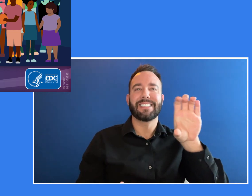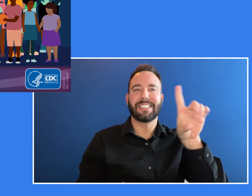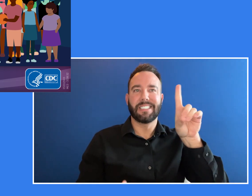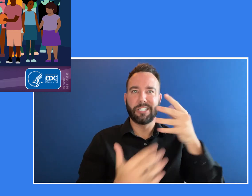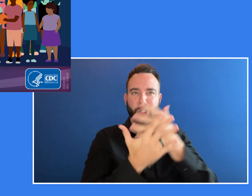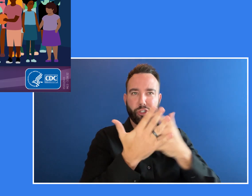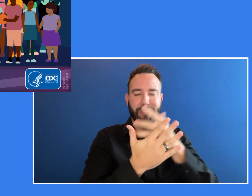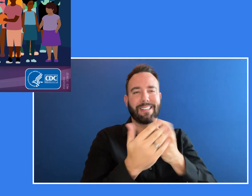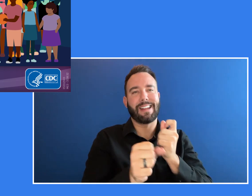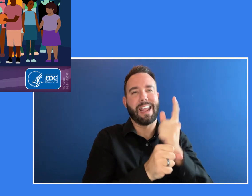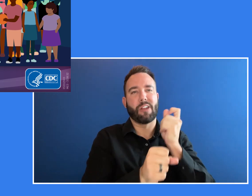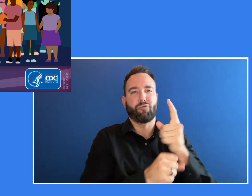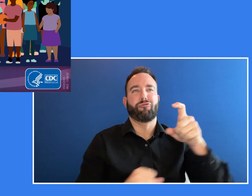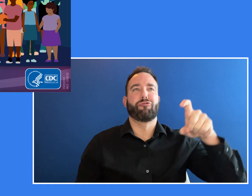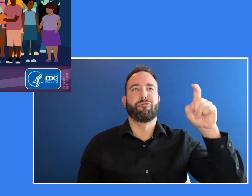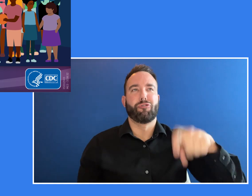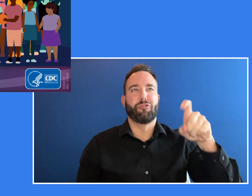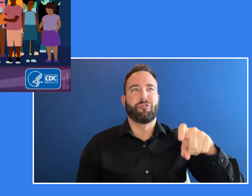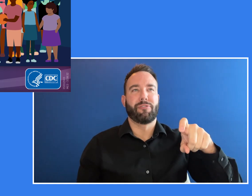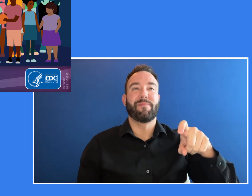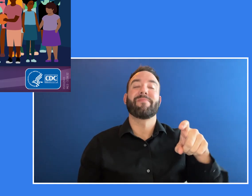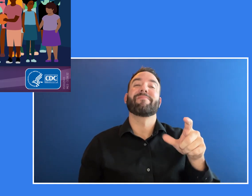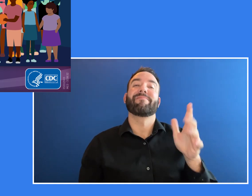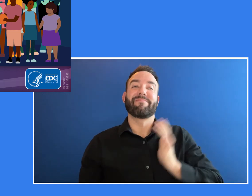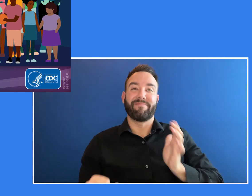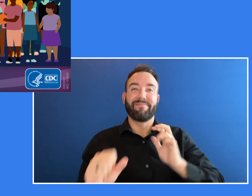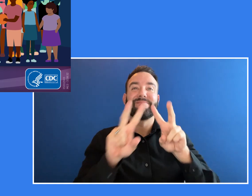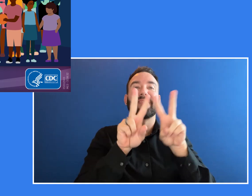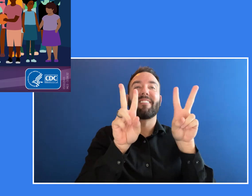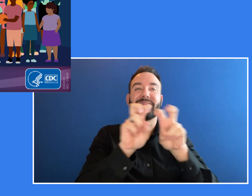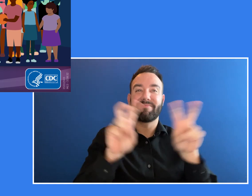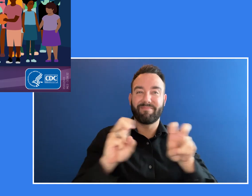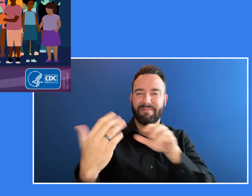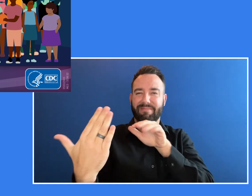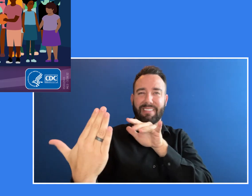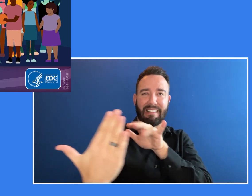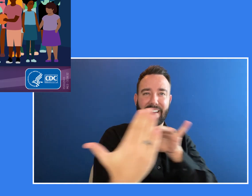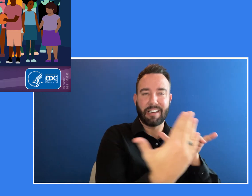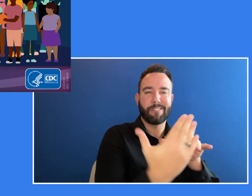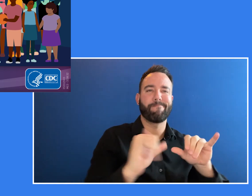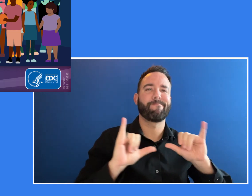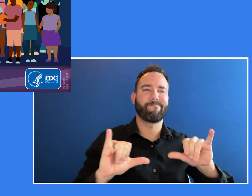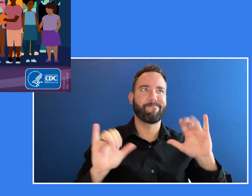se les haga prueba de detección con DTC anualmente, y que se les ofrezca